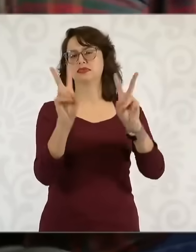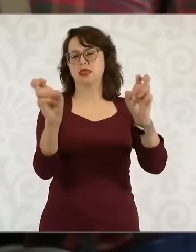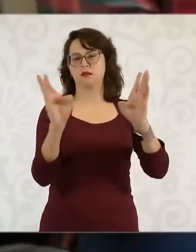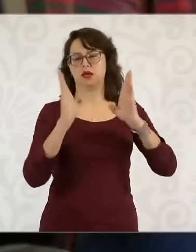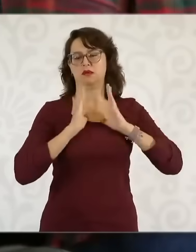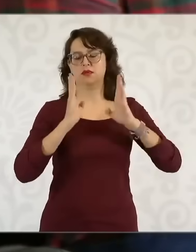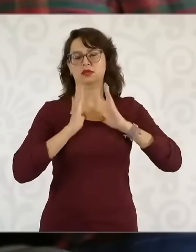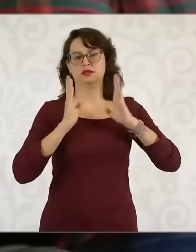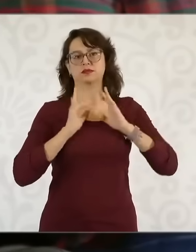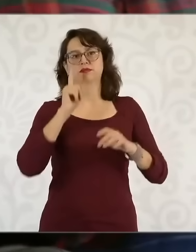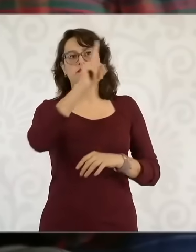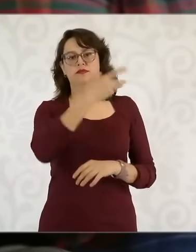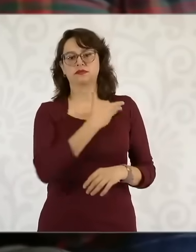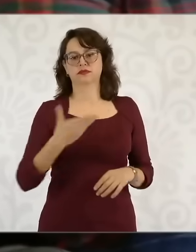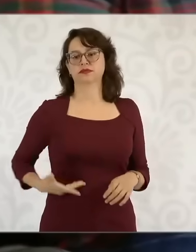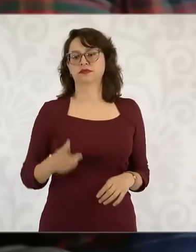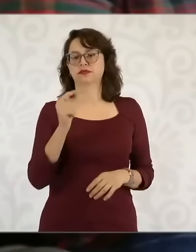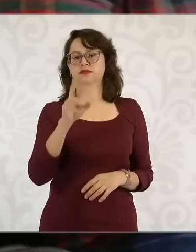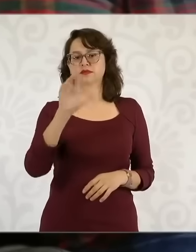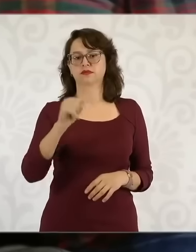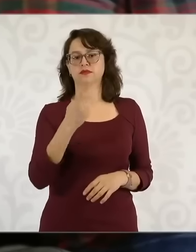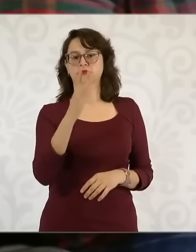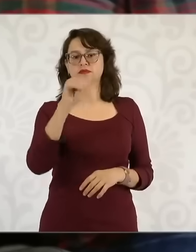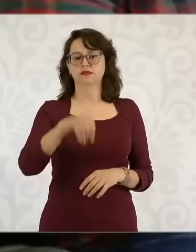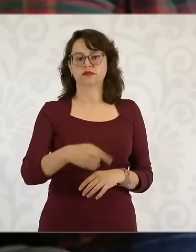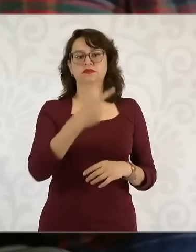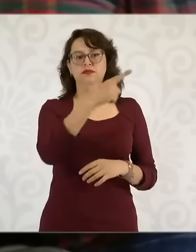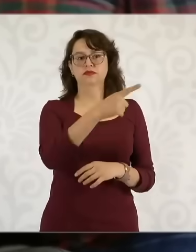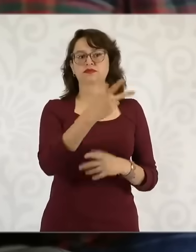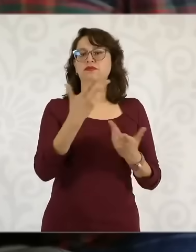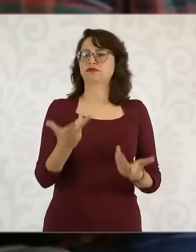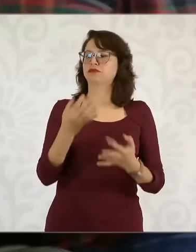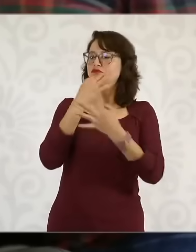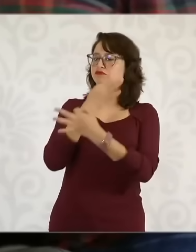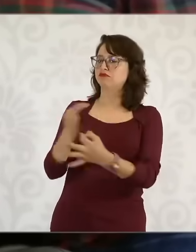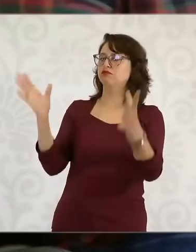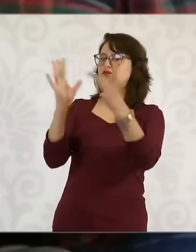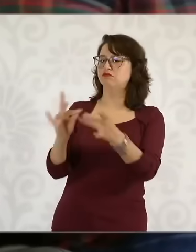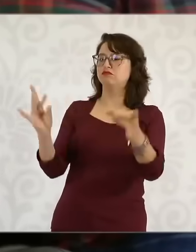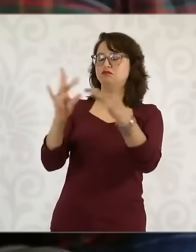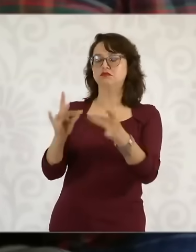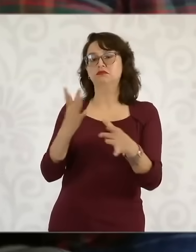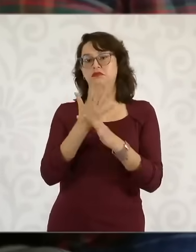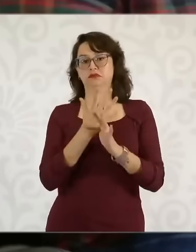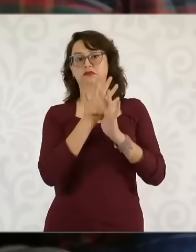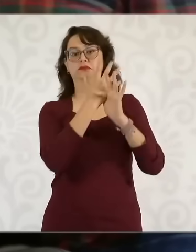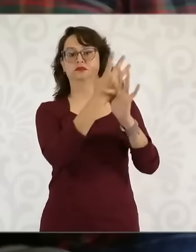él ha advertido que pues se van a permitir las protestas pero él refiere que si son violentas